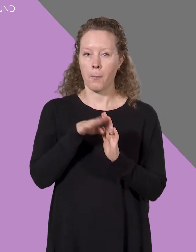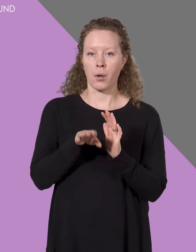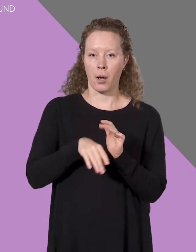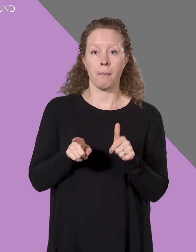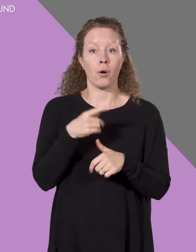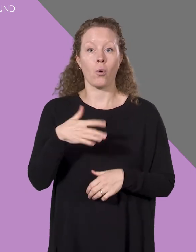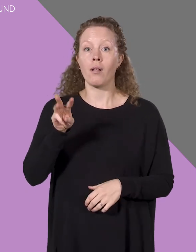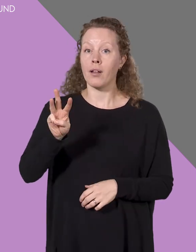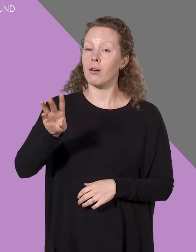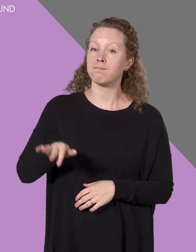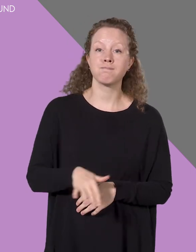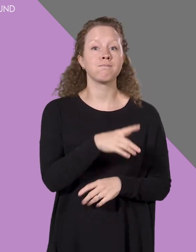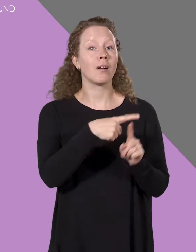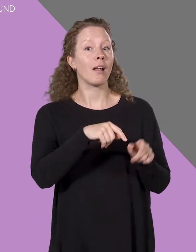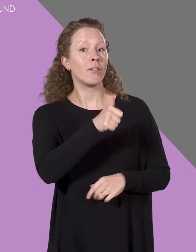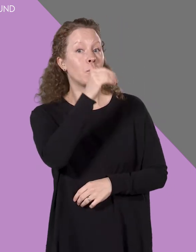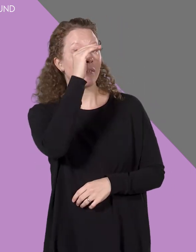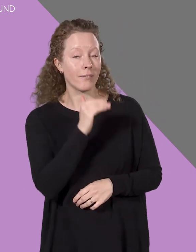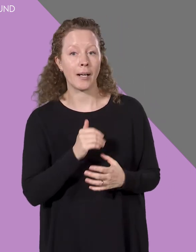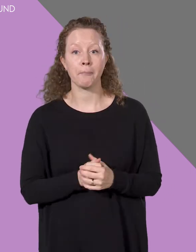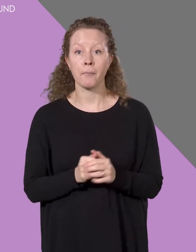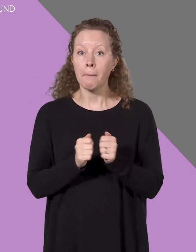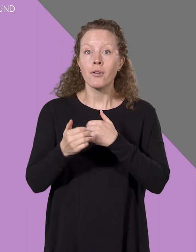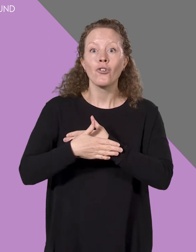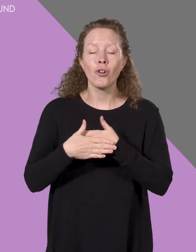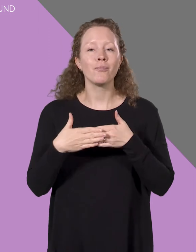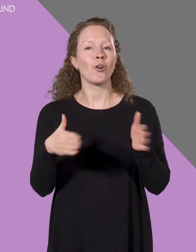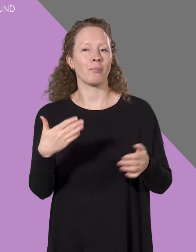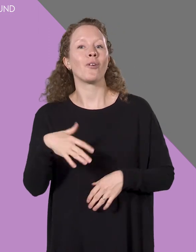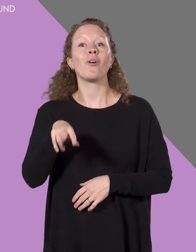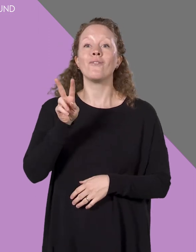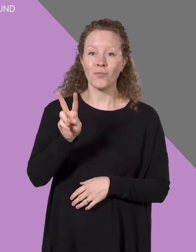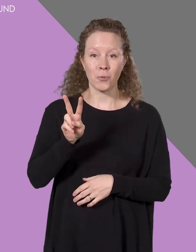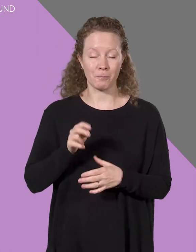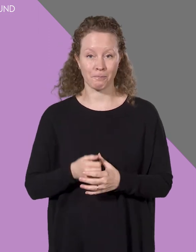klockan 15.00-20.30. Portarna till festplatsen kommer att öppnas kl. 14.00.